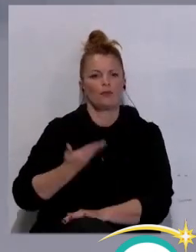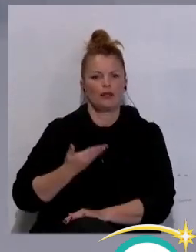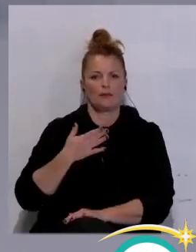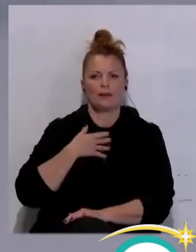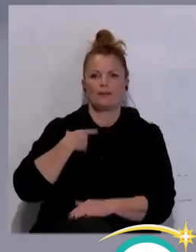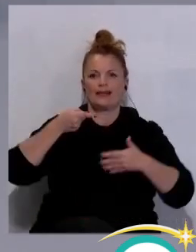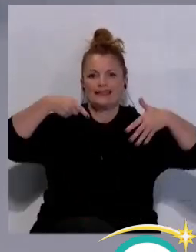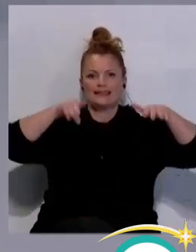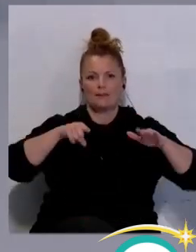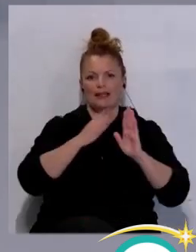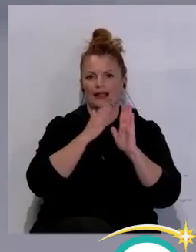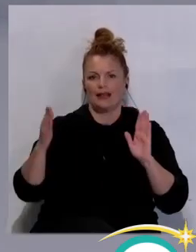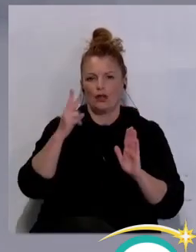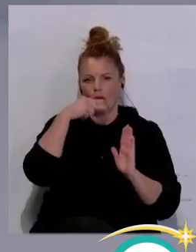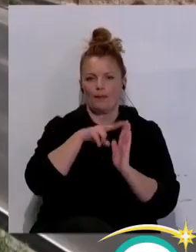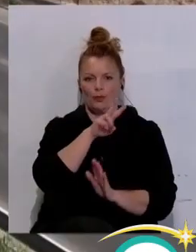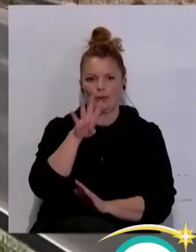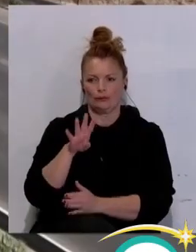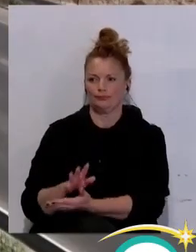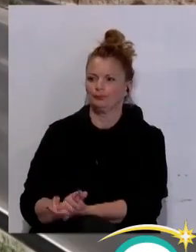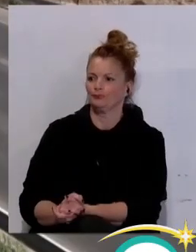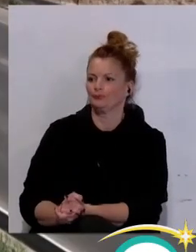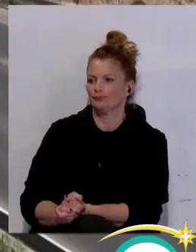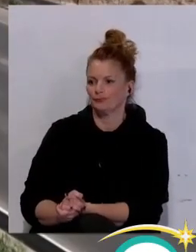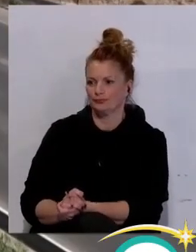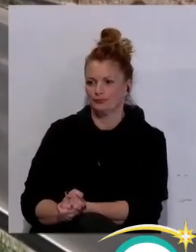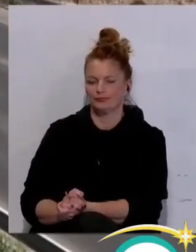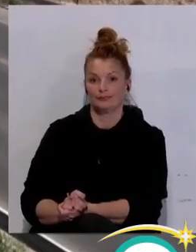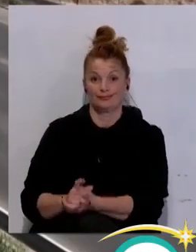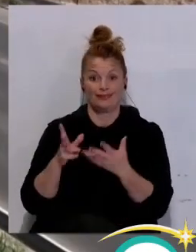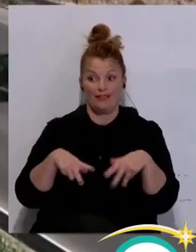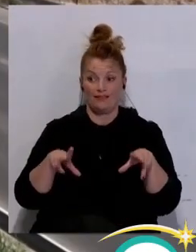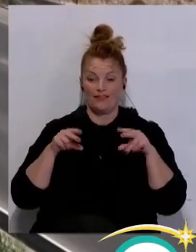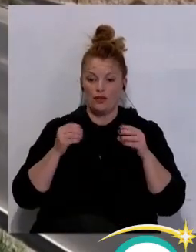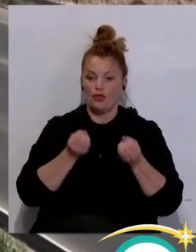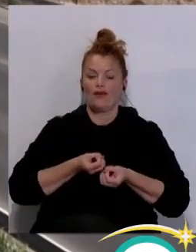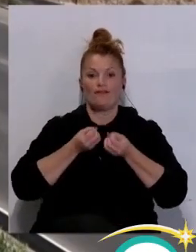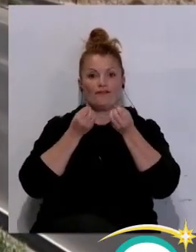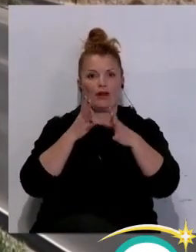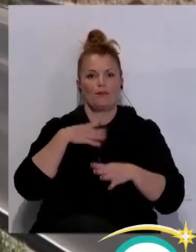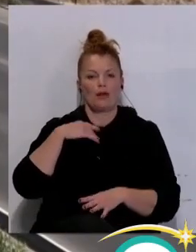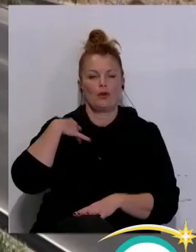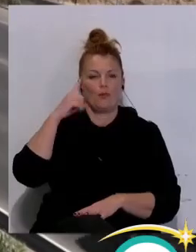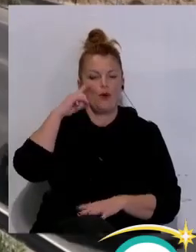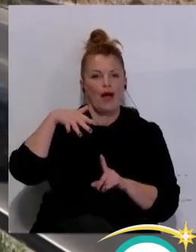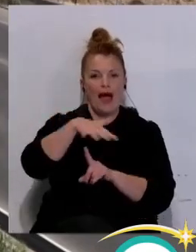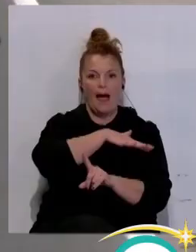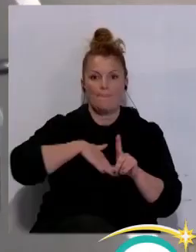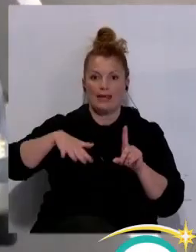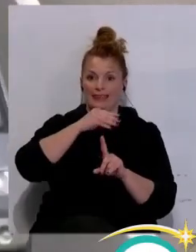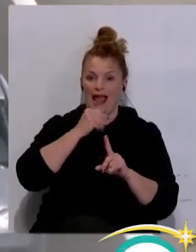2024 la finalización del informe de impacto ambiental de la junta de Andalucía ha posibilitado